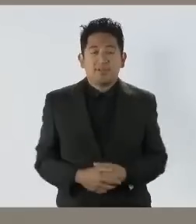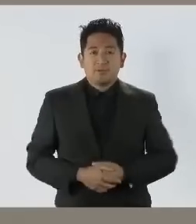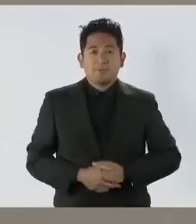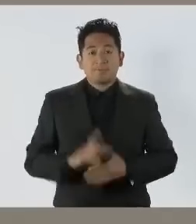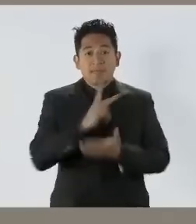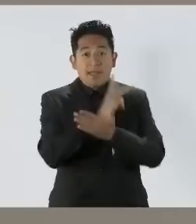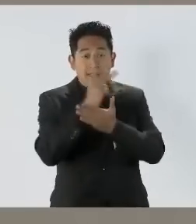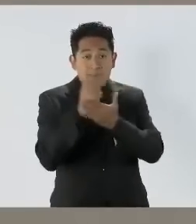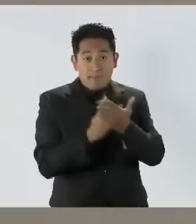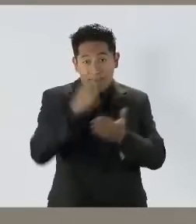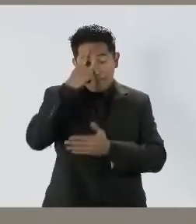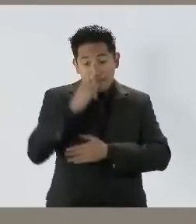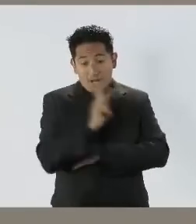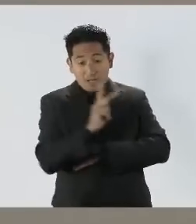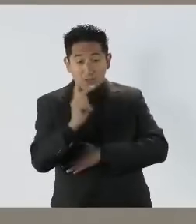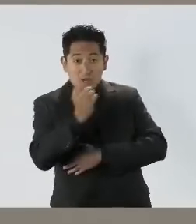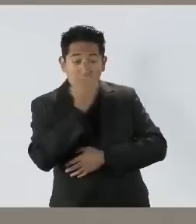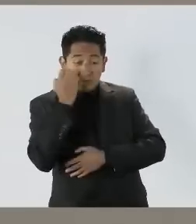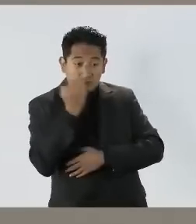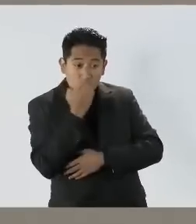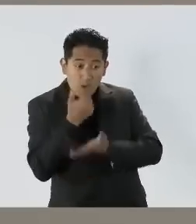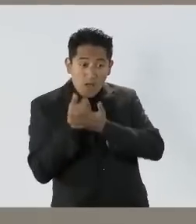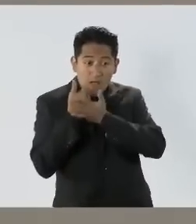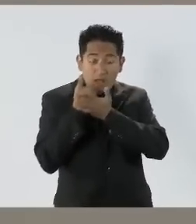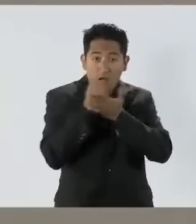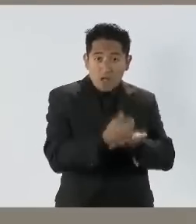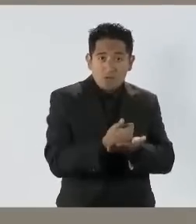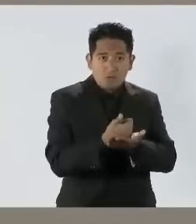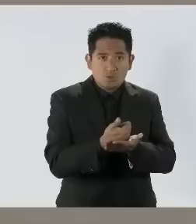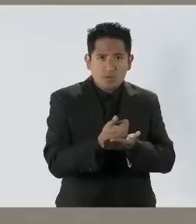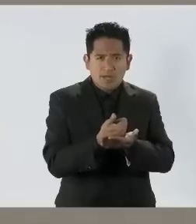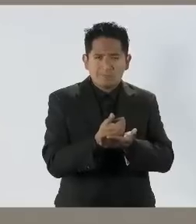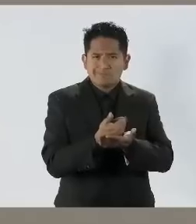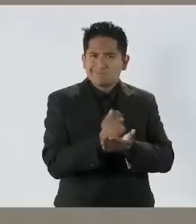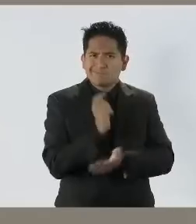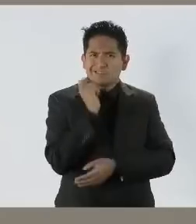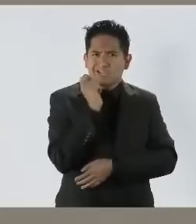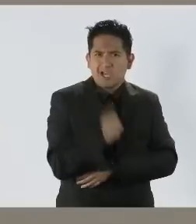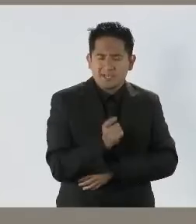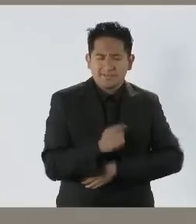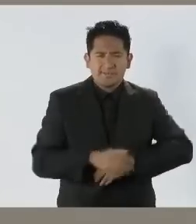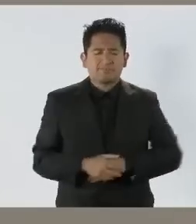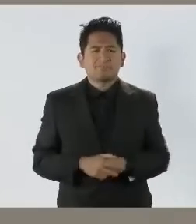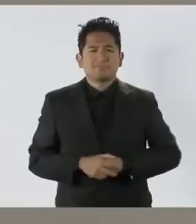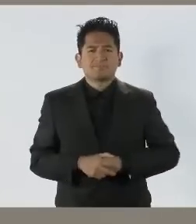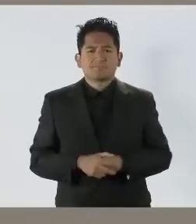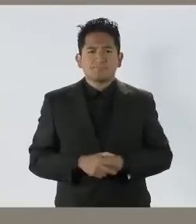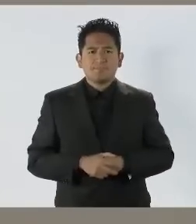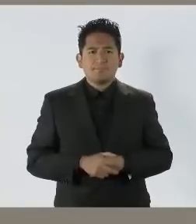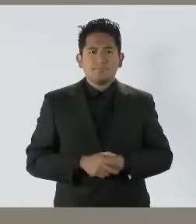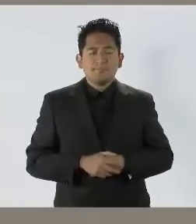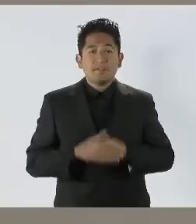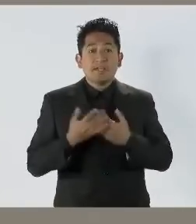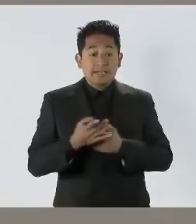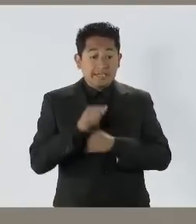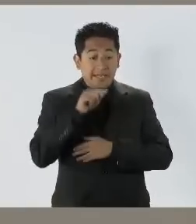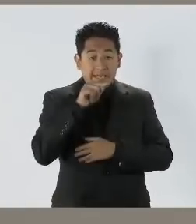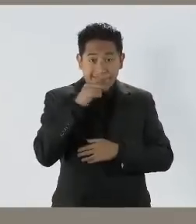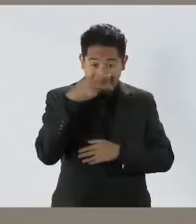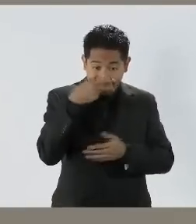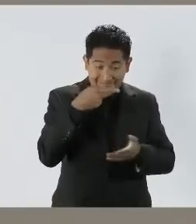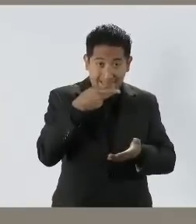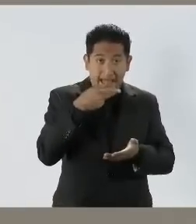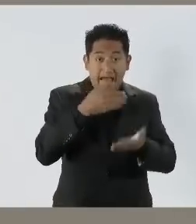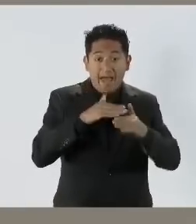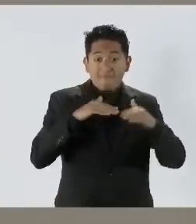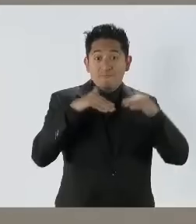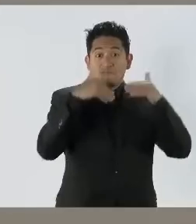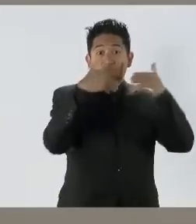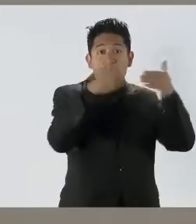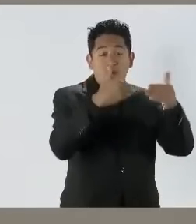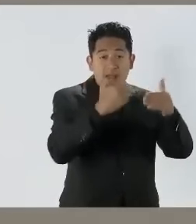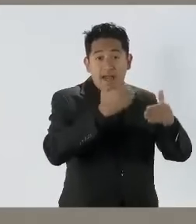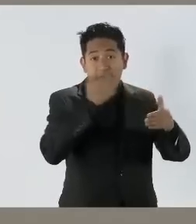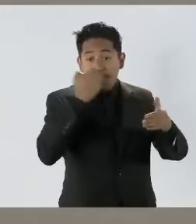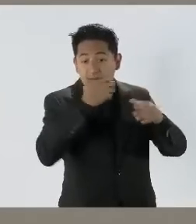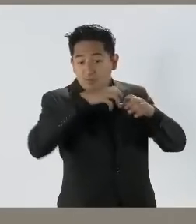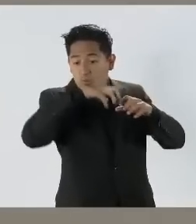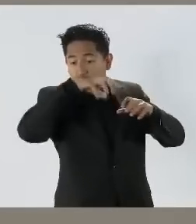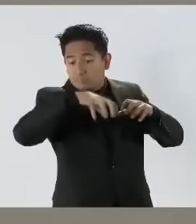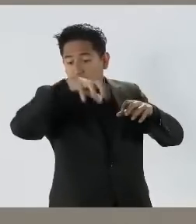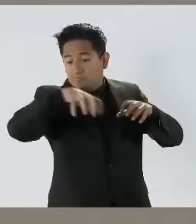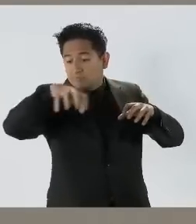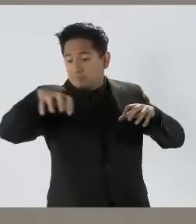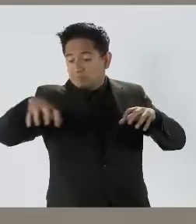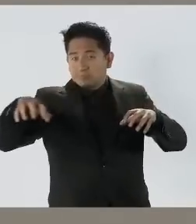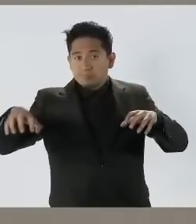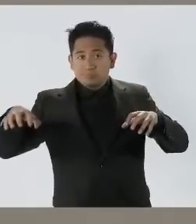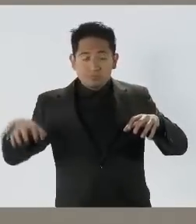escolar implica que tendrá un servidor público afuera de cada una de las escuelas secundarias